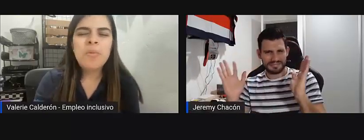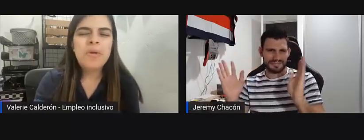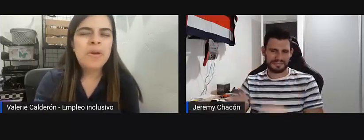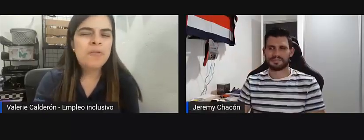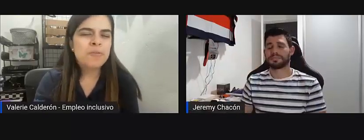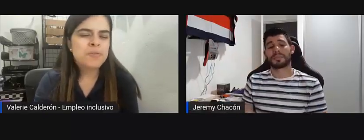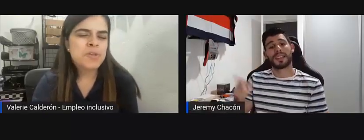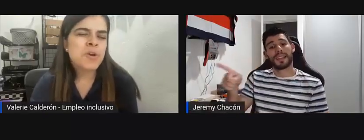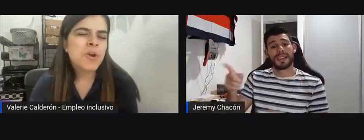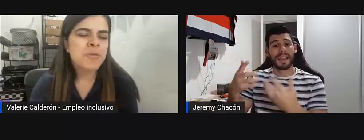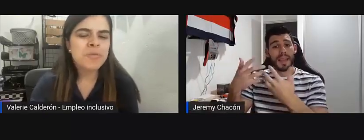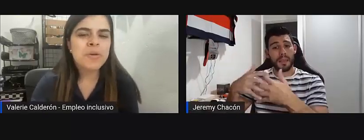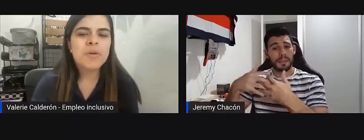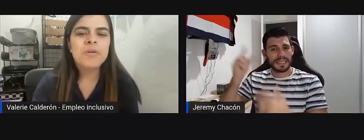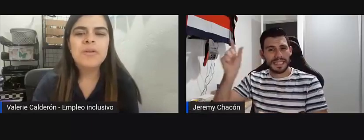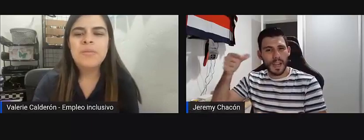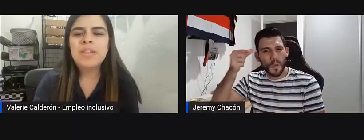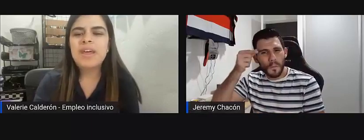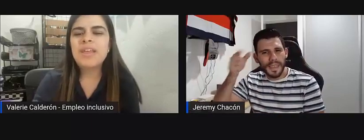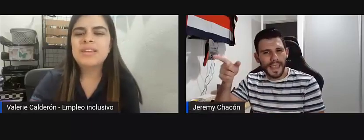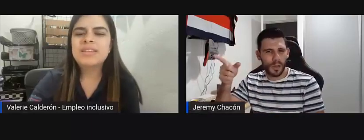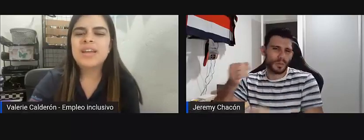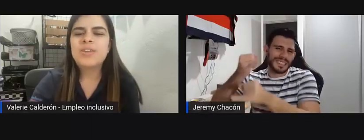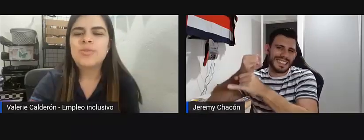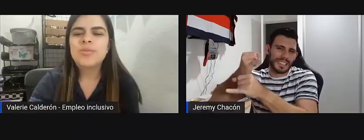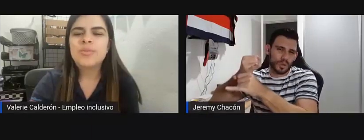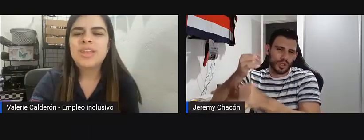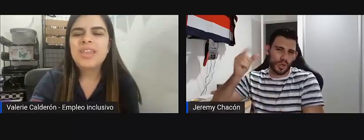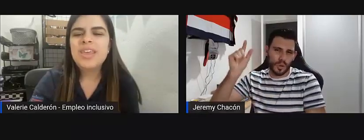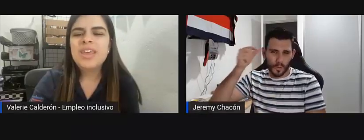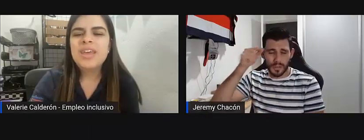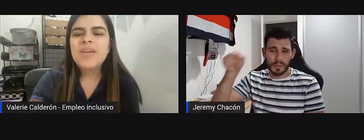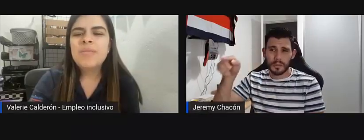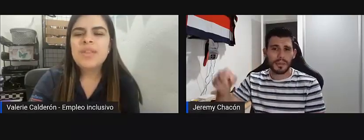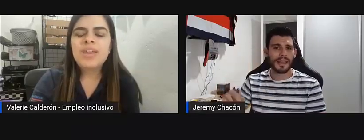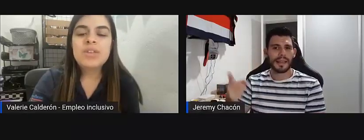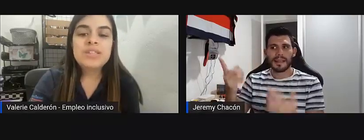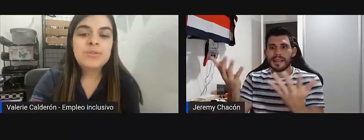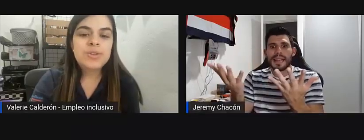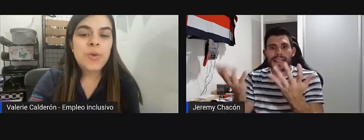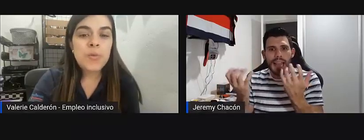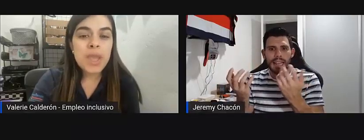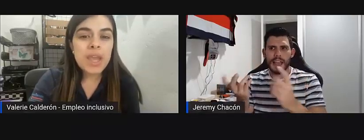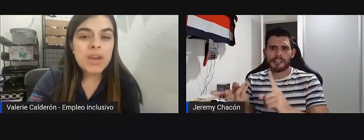un poco de confusión con un poco verdad extraño porque di verdad era una institución de gobierno